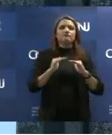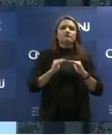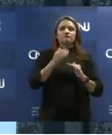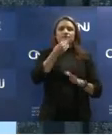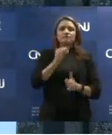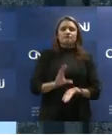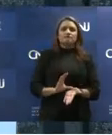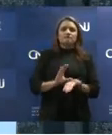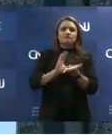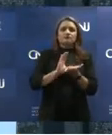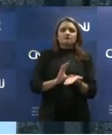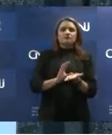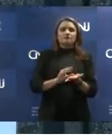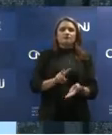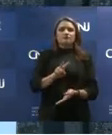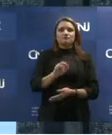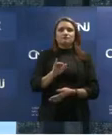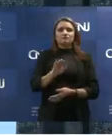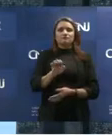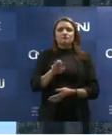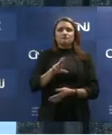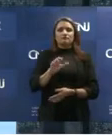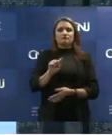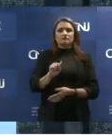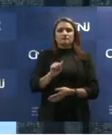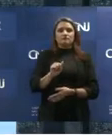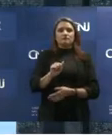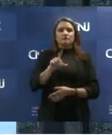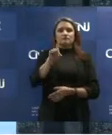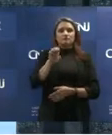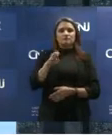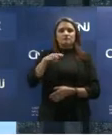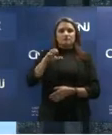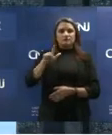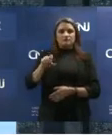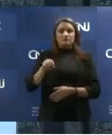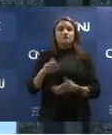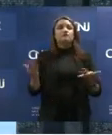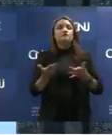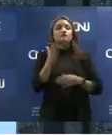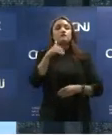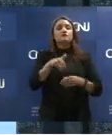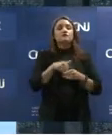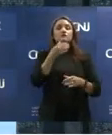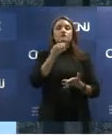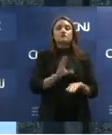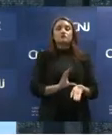Vieira de Mello. Como vota o conselheiro Mauro Mauro Martins?